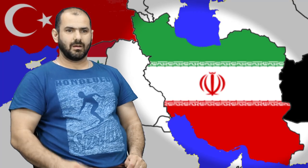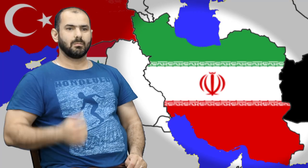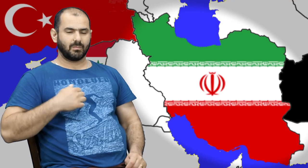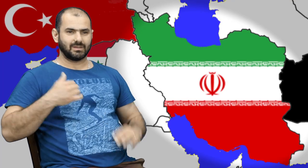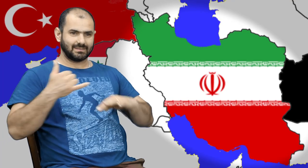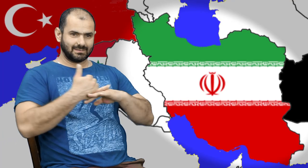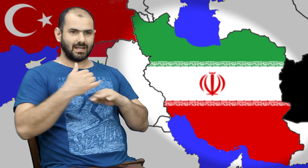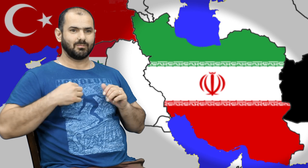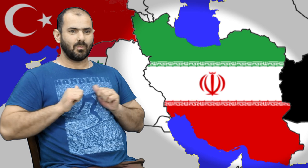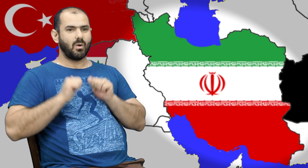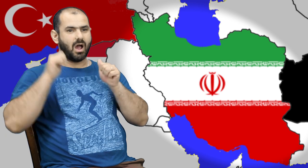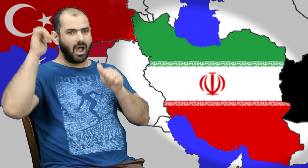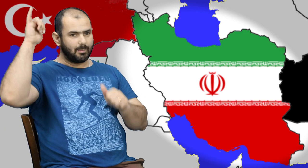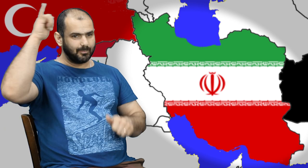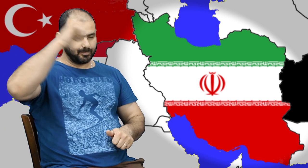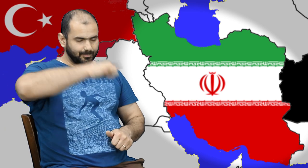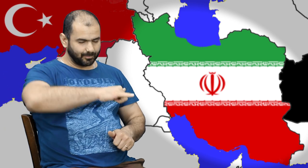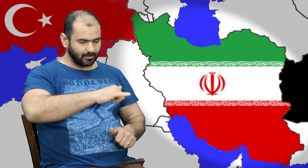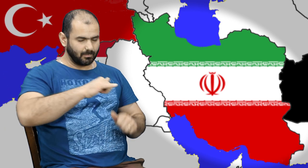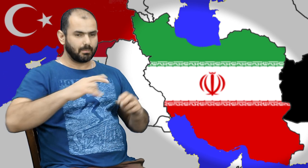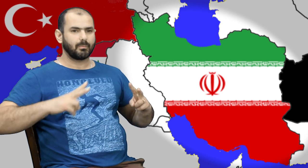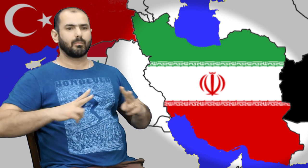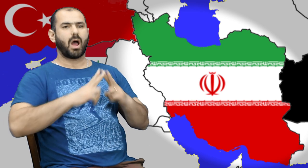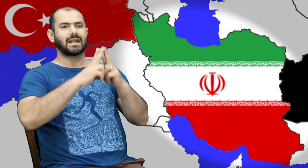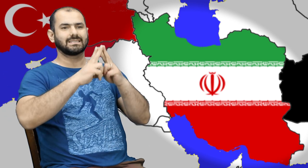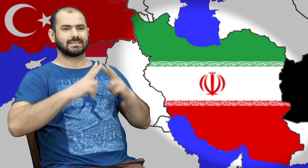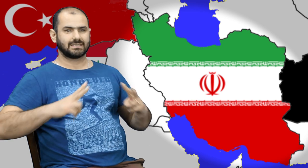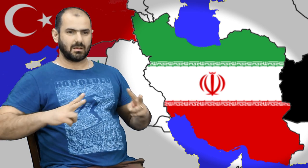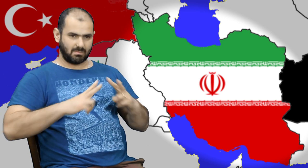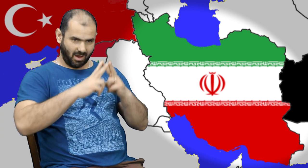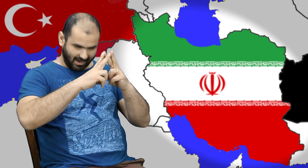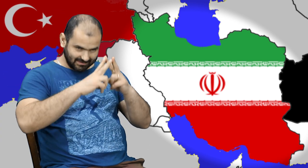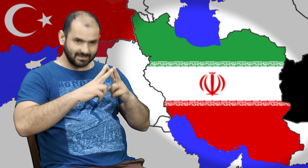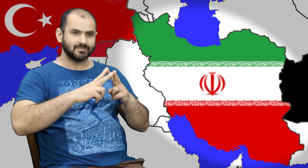Ich flog mit meiner Frau nach Paris.